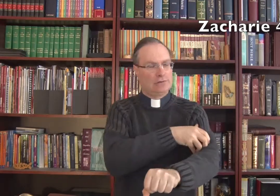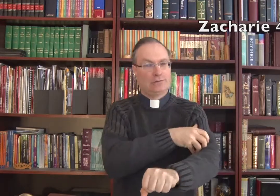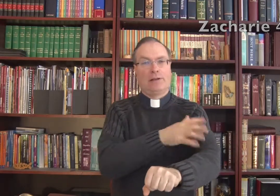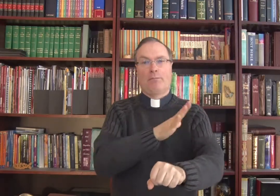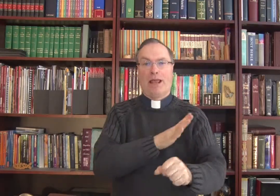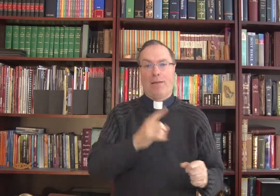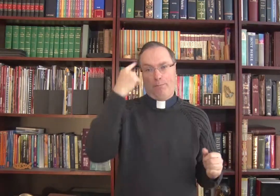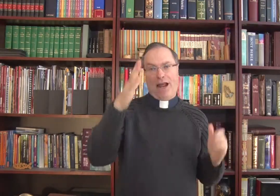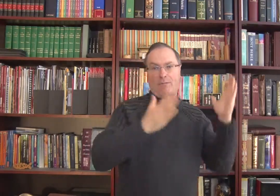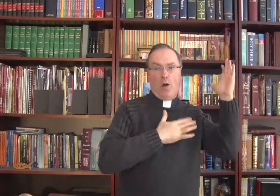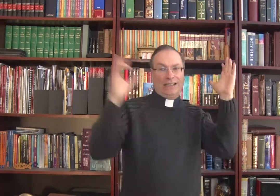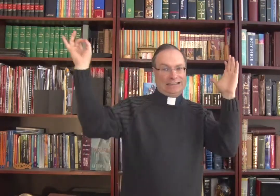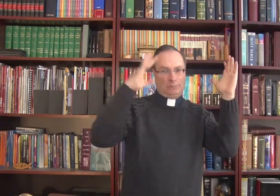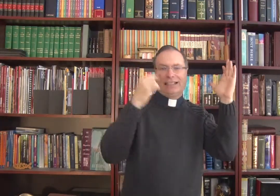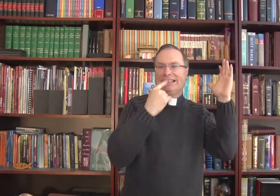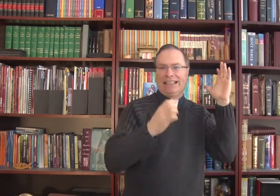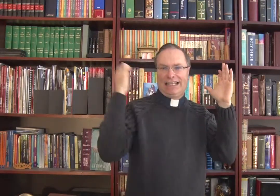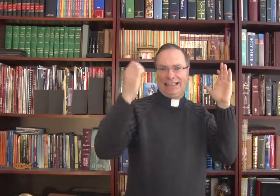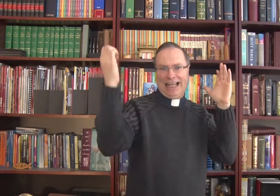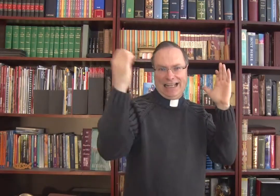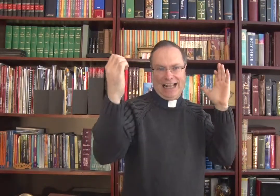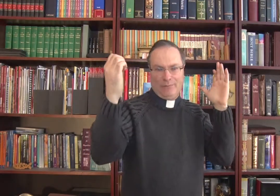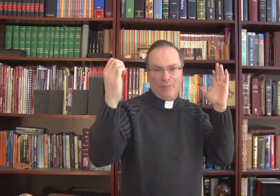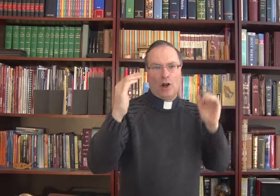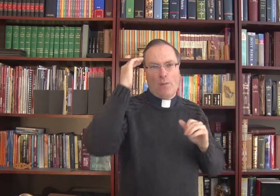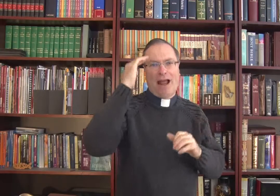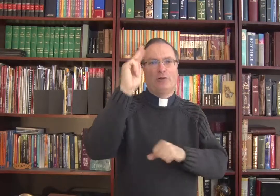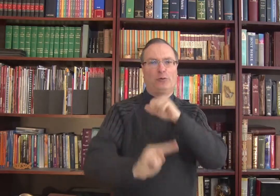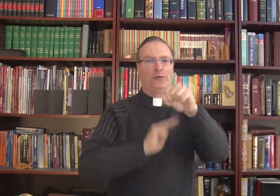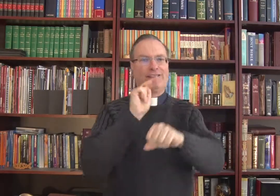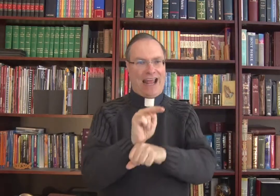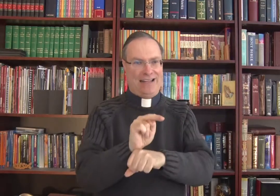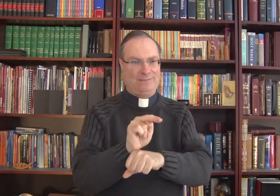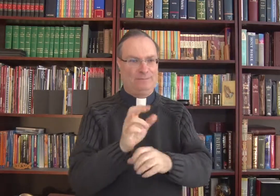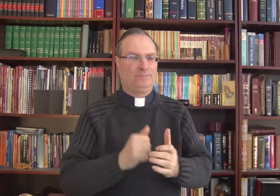mais c'est par mon Esprit, dit l'Éternel, le maître de l'univers.»